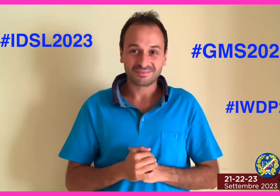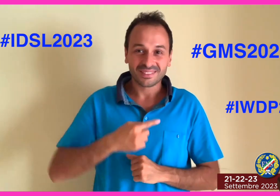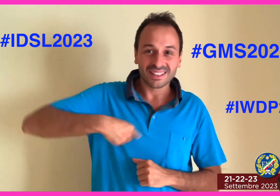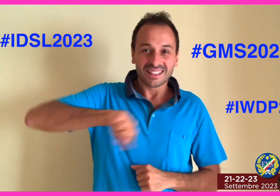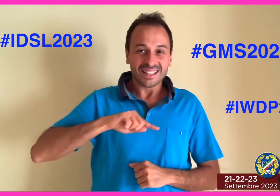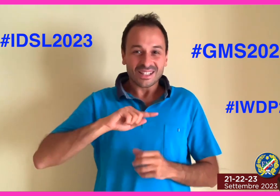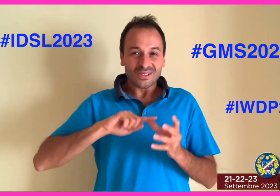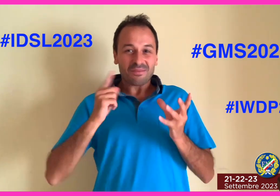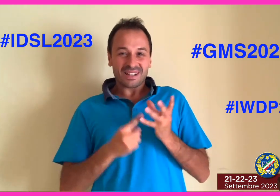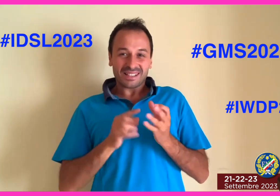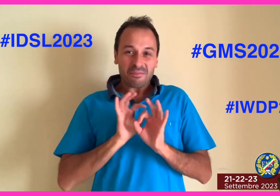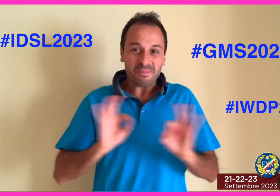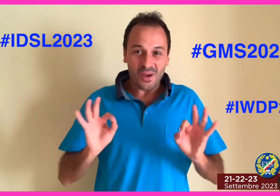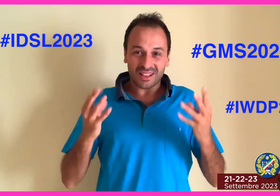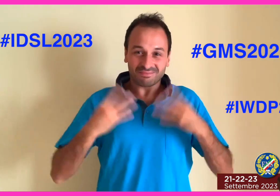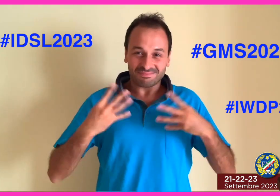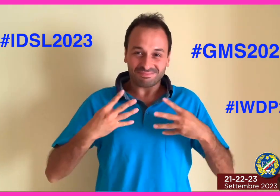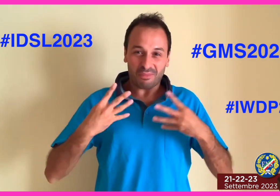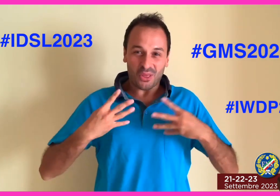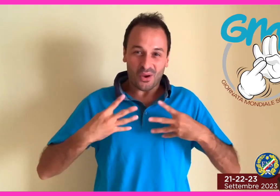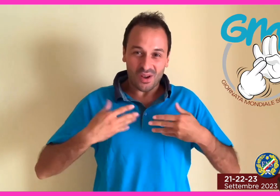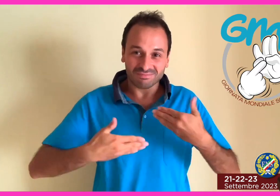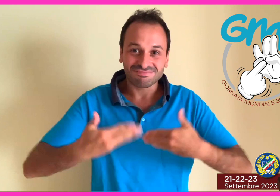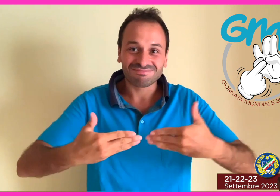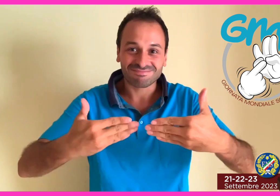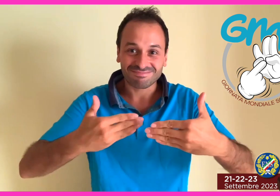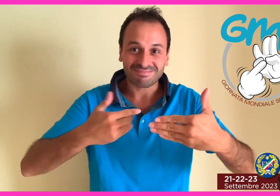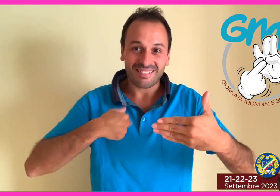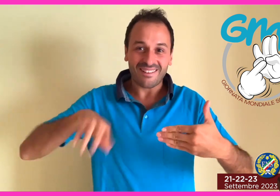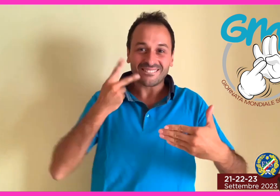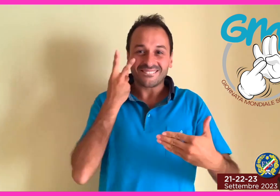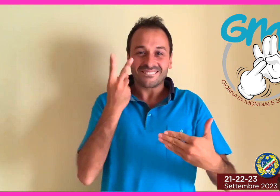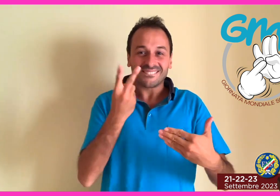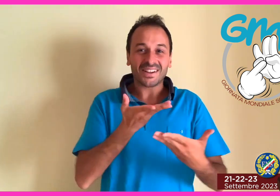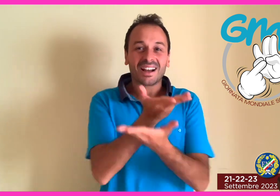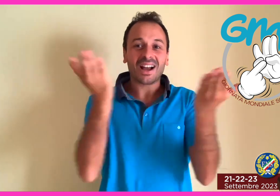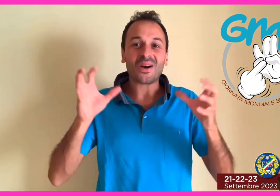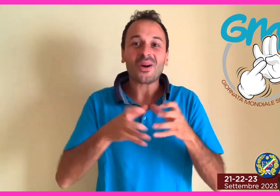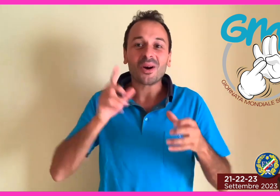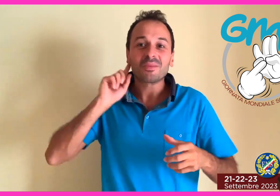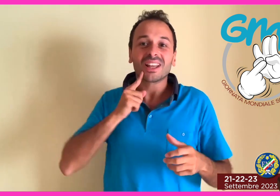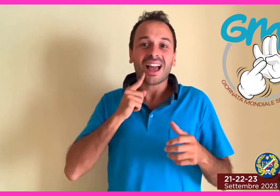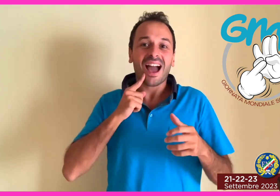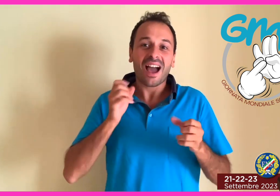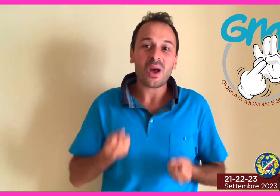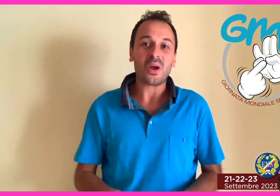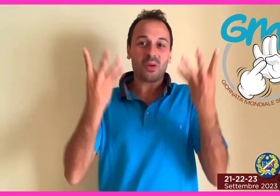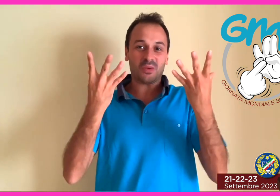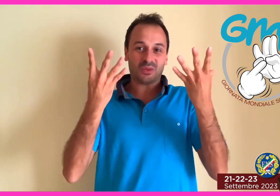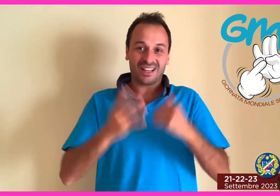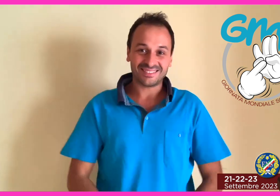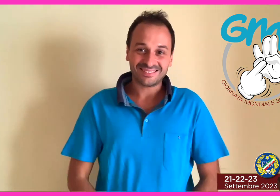Noi della GMS siamo pronti con il motore acceso! Vogliamo vedere la luce sulla comunità sorda!